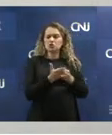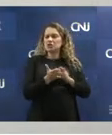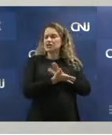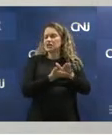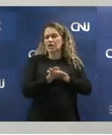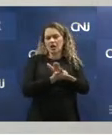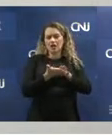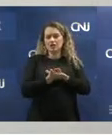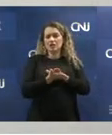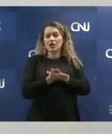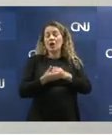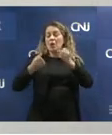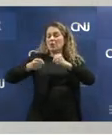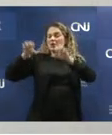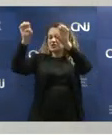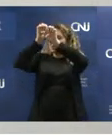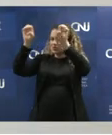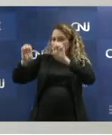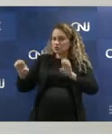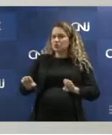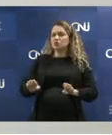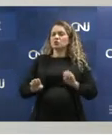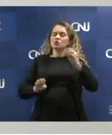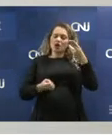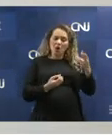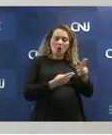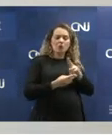tanto estrutura quanto material físico